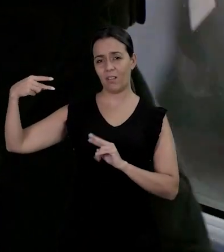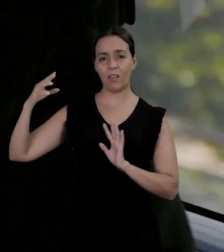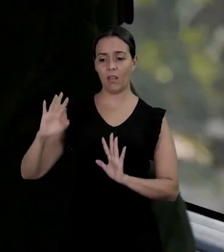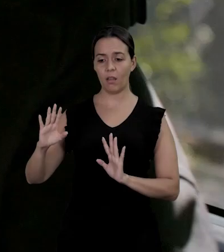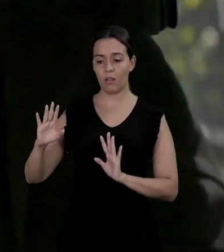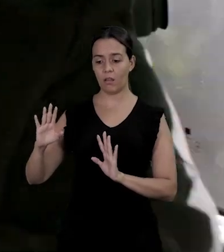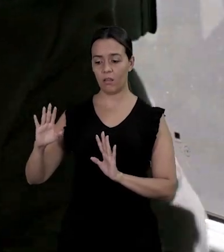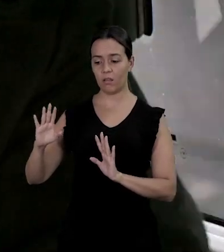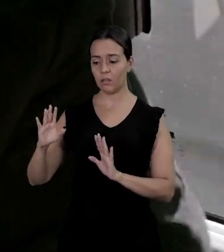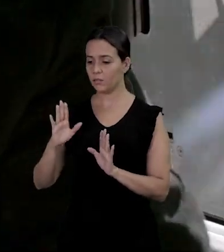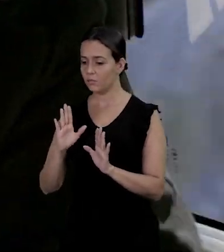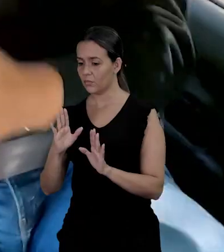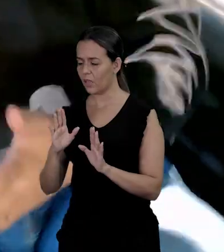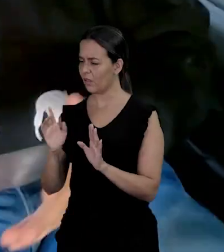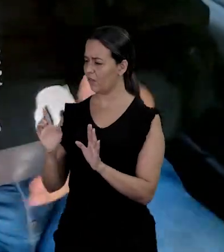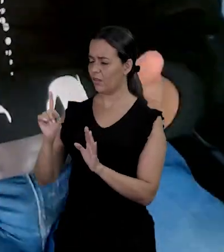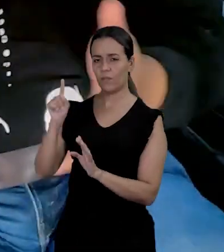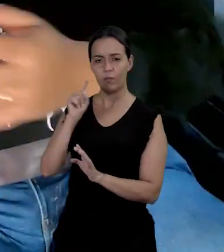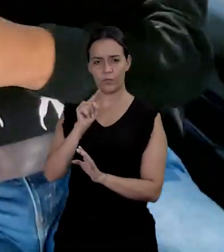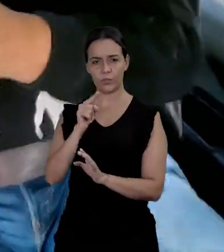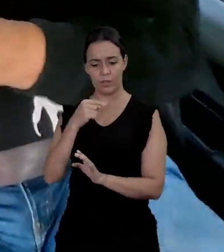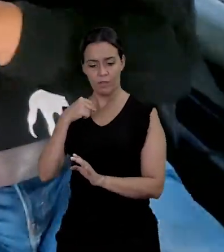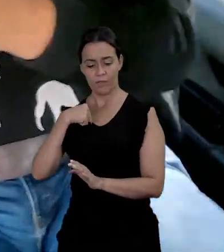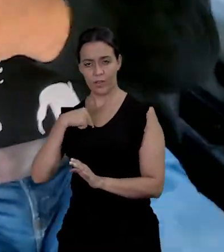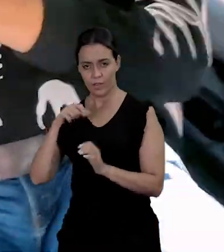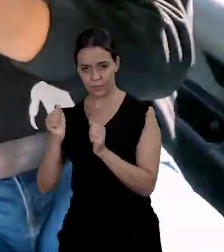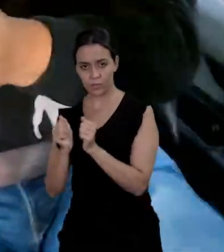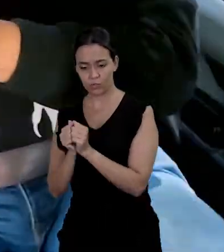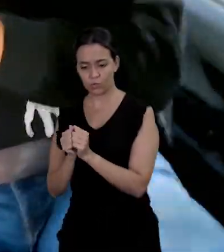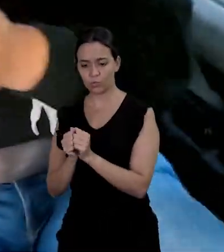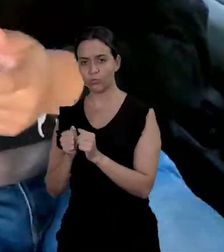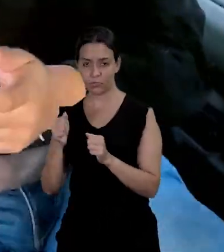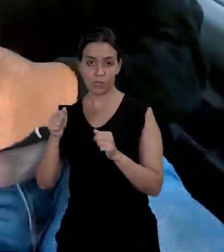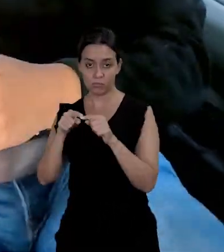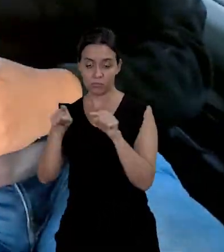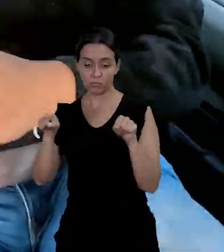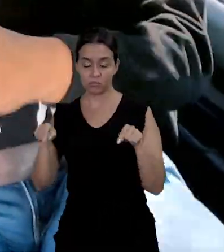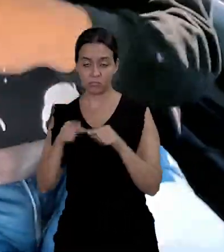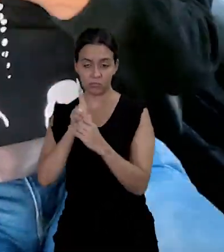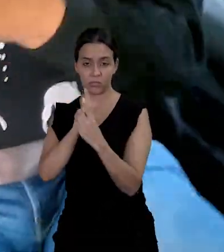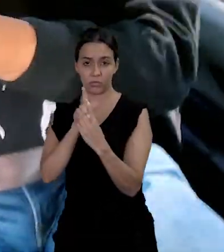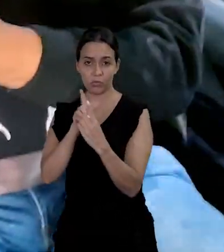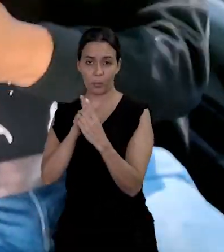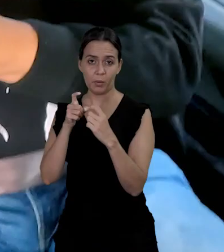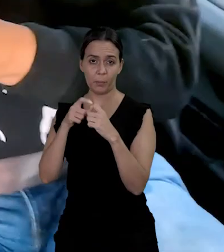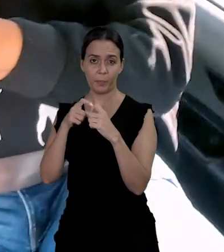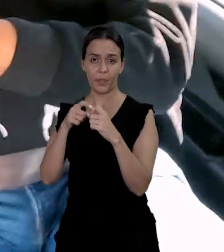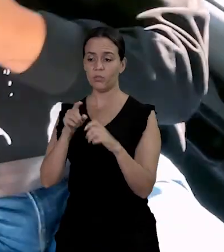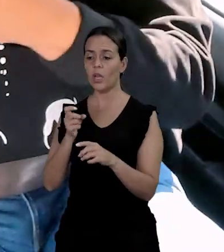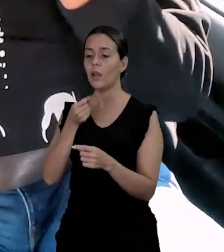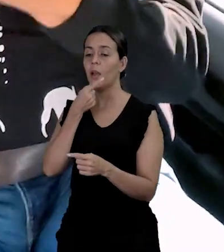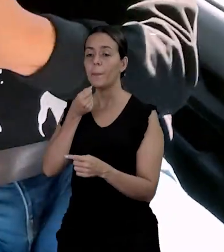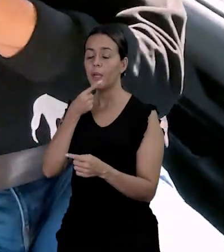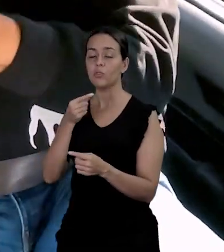e aí, menospreza o outro. Você vem na minha clínica, vamos ver remédio e acabou. Tem um outro lado também, que é a pessoa que só explica,